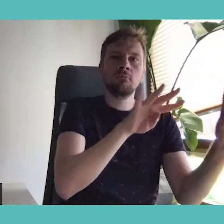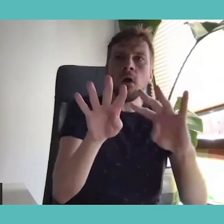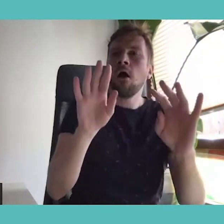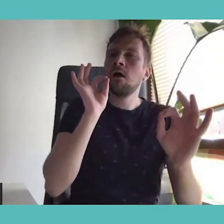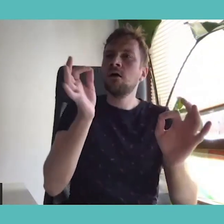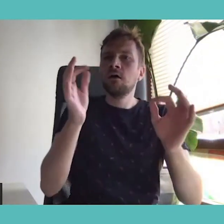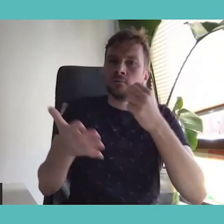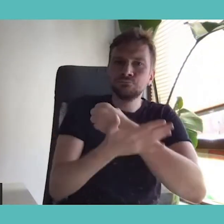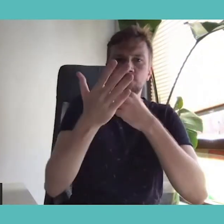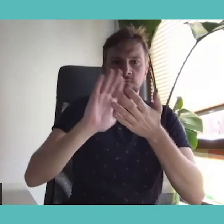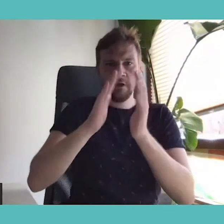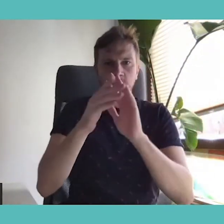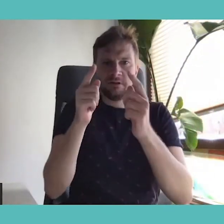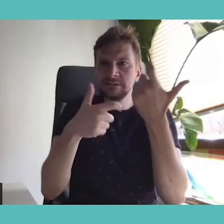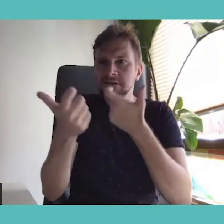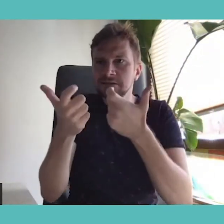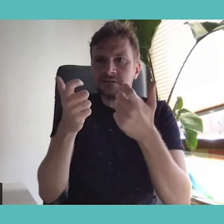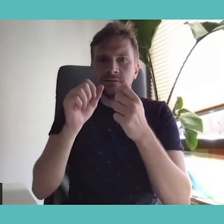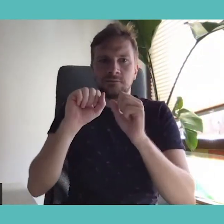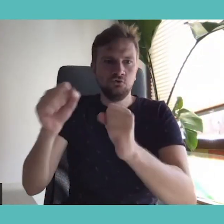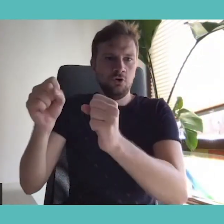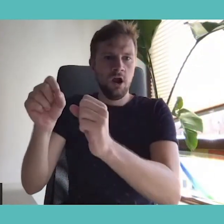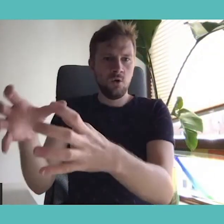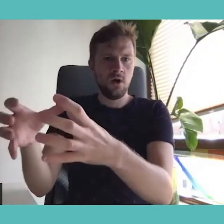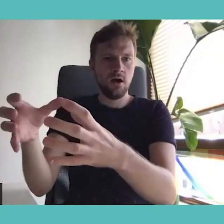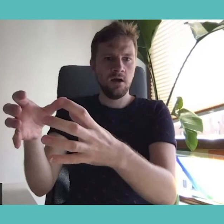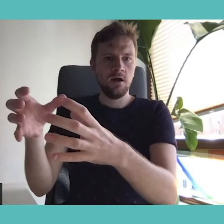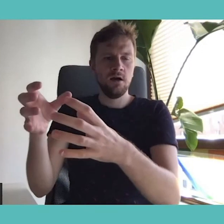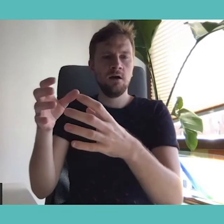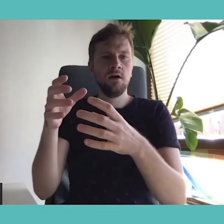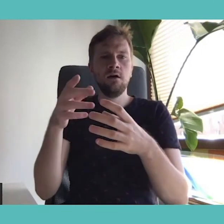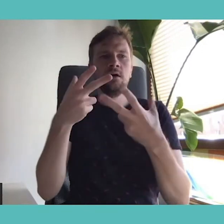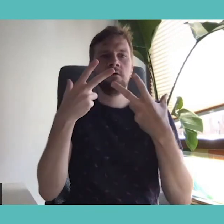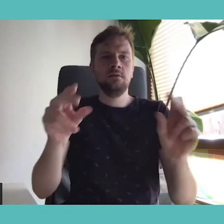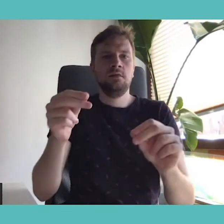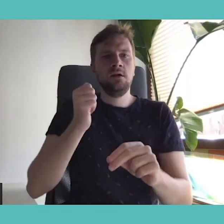Wtedy g/Głusi zobaczą i będą mogli działać razem, wspierać się.